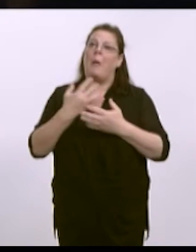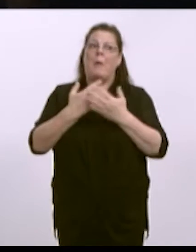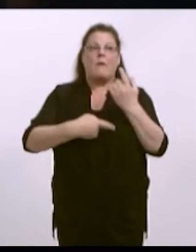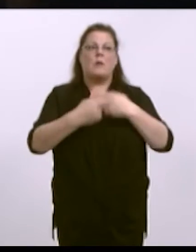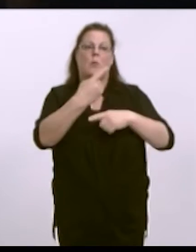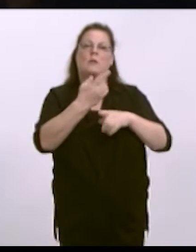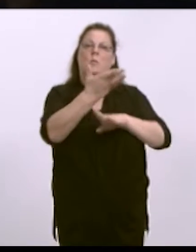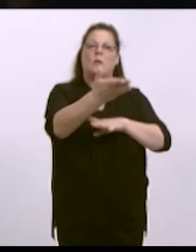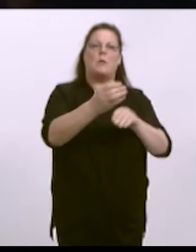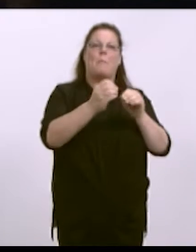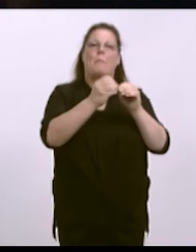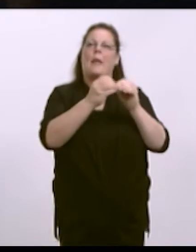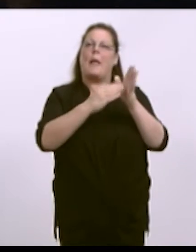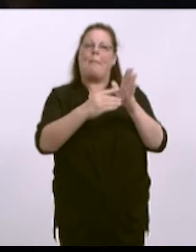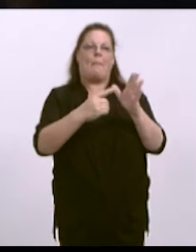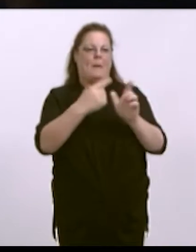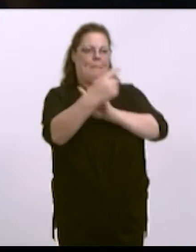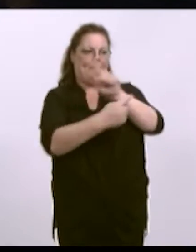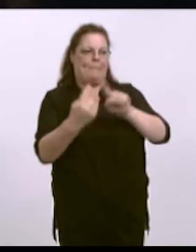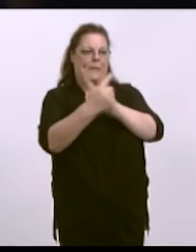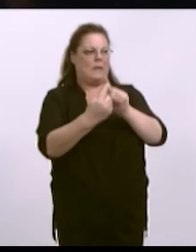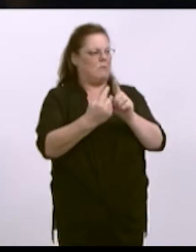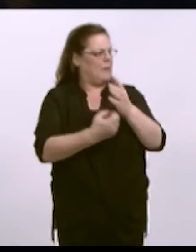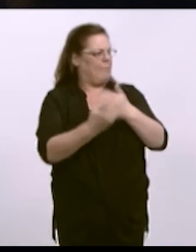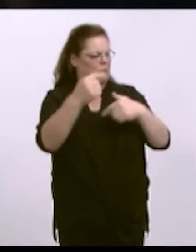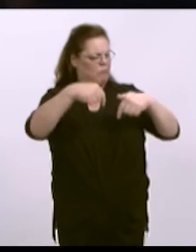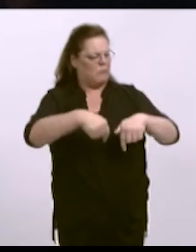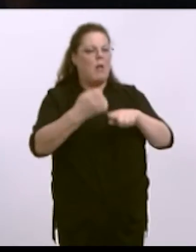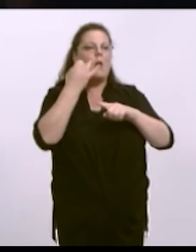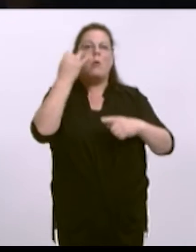Brif Weinidog. Roedd nifer ohonom mewn cyfarfod oír BMA yma yr wythnos diwethaf, a oedd yn